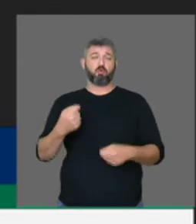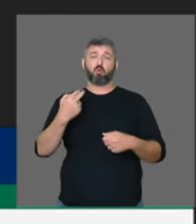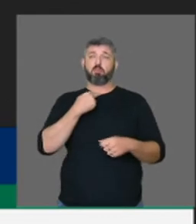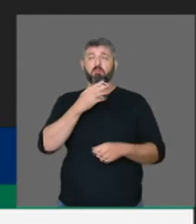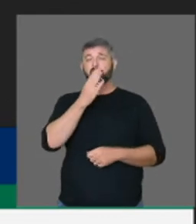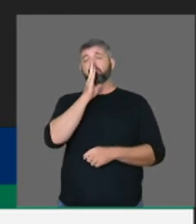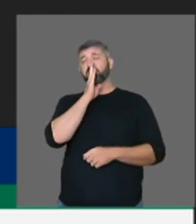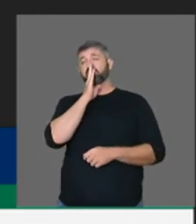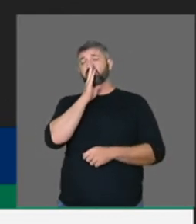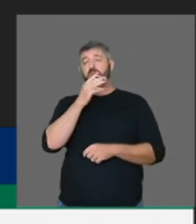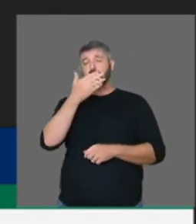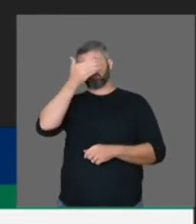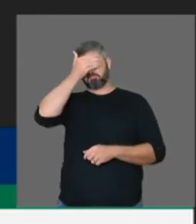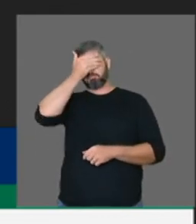PODEMOS VENDAR OS OLHOS, NÃO